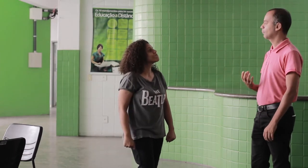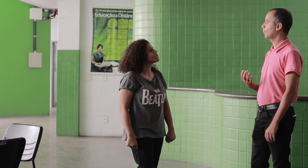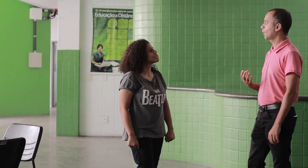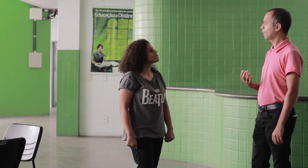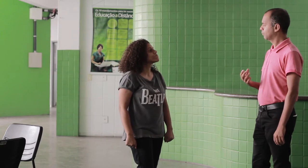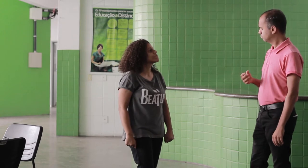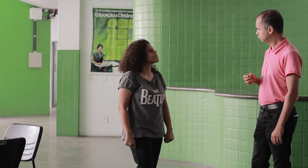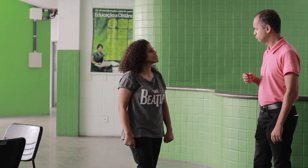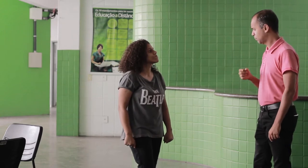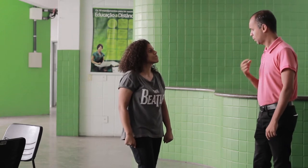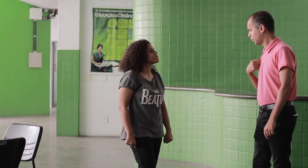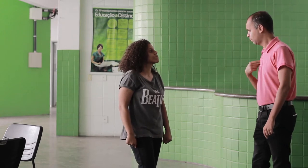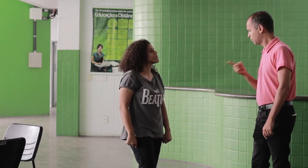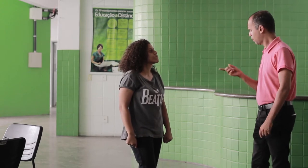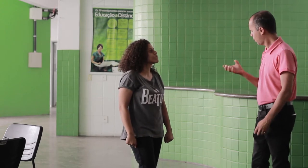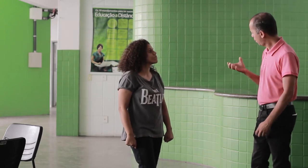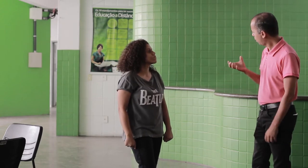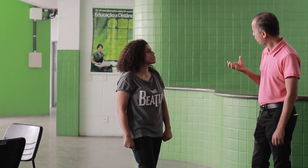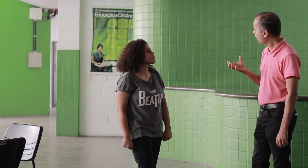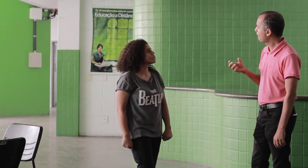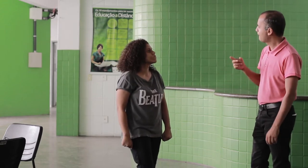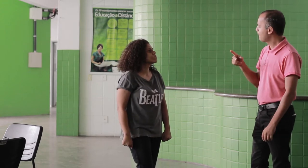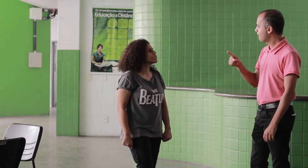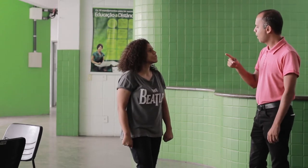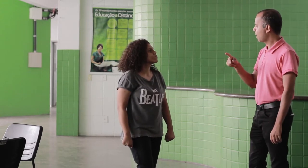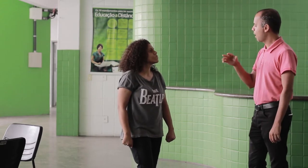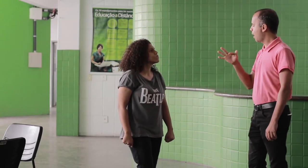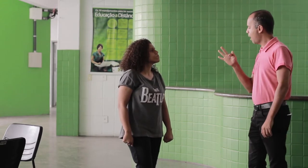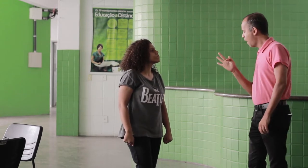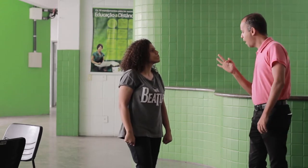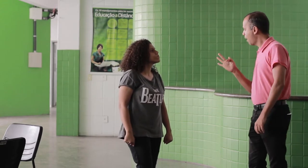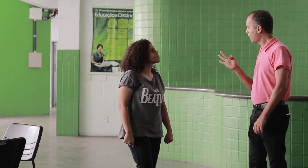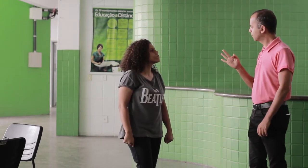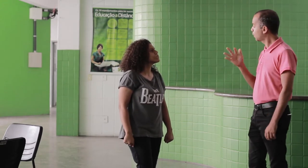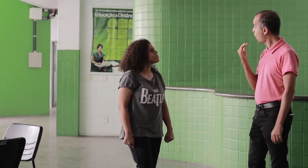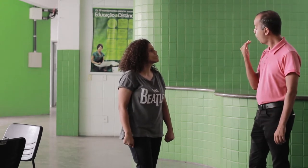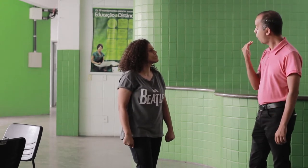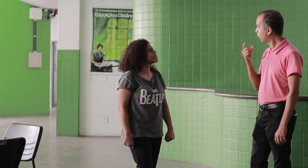Legal, vamos sim, então, deixa eu te perguntar Tem algum problema se a gente comer PF?